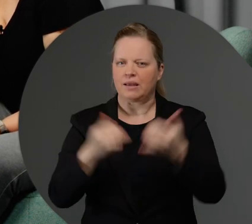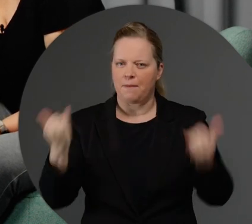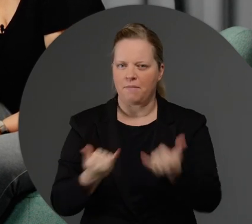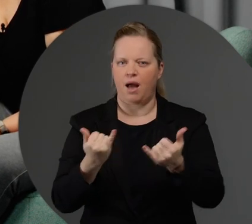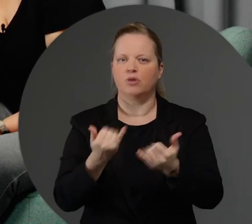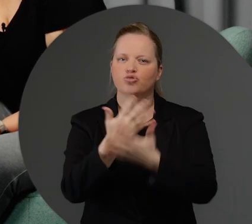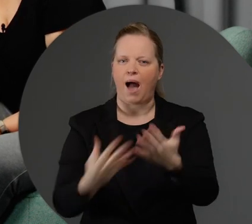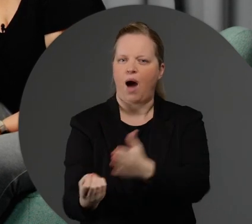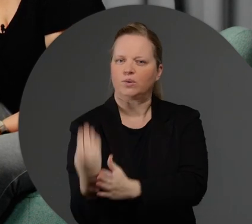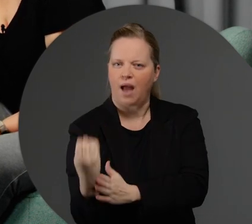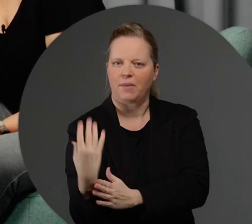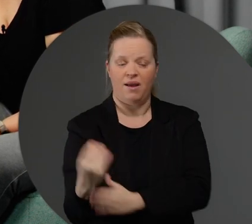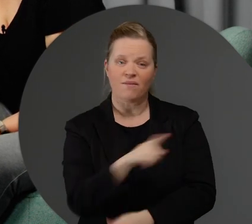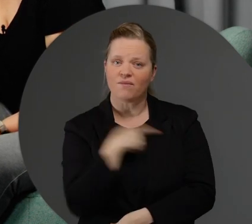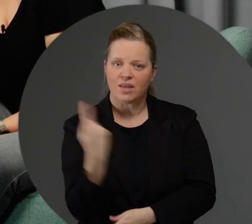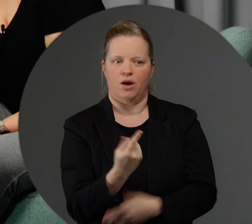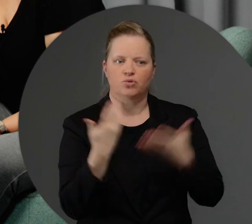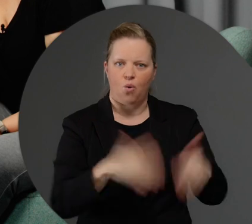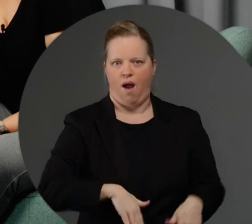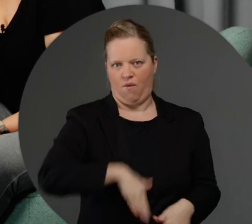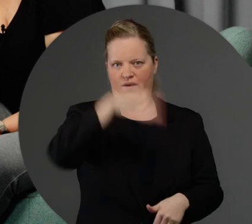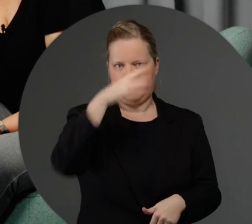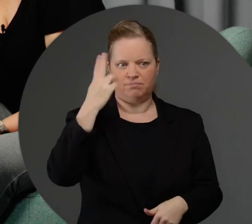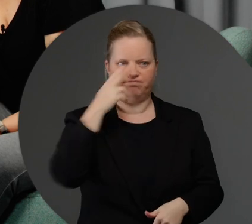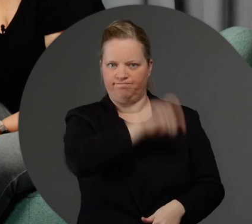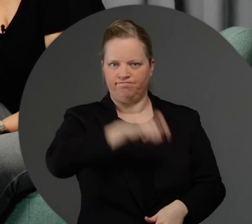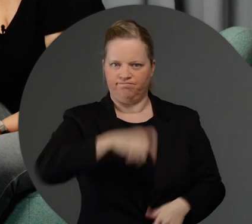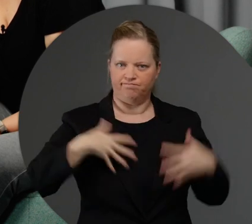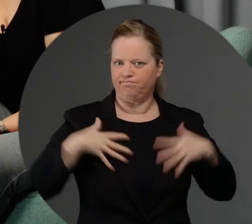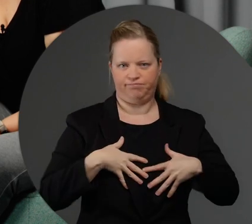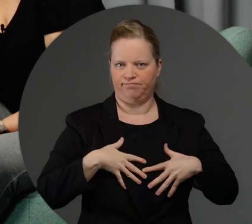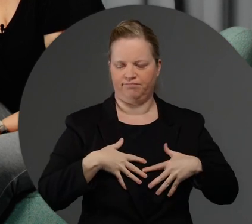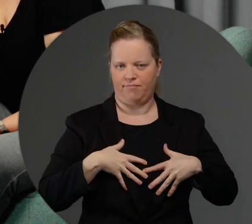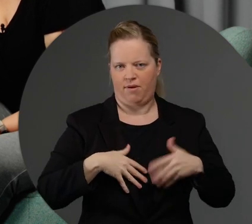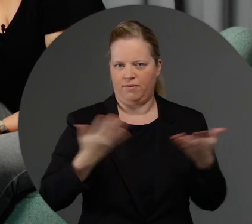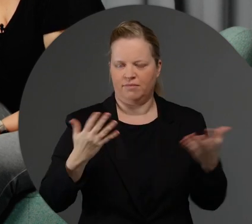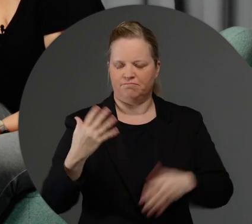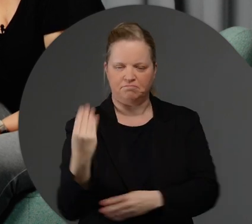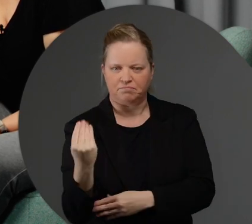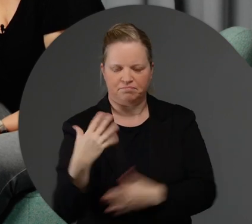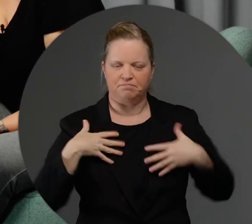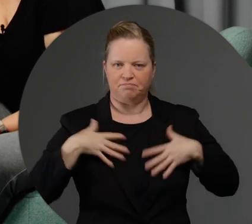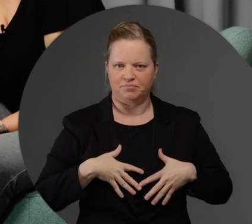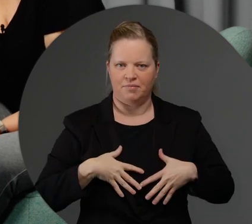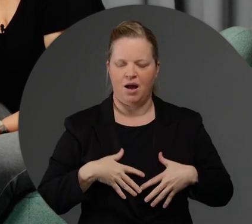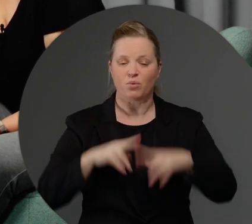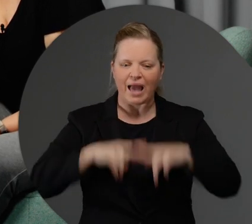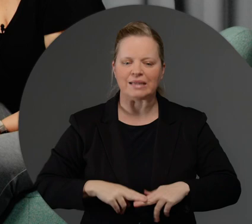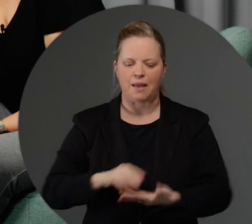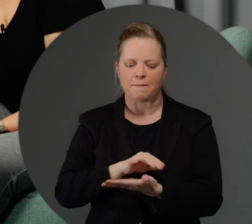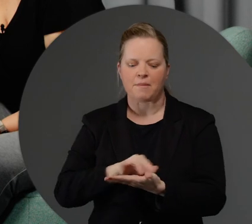Sprachausgabe, wir sind alle mit dieser Sprachausgabe aufgewachsen, das heißt, wir kennen die in und auswendig und der Rest steht auf der Braillezeile.